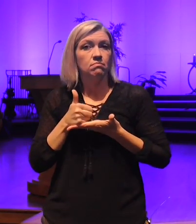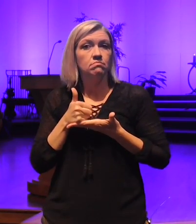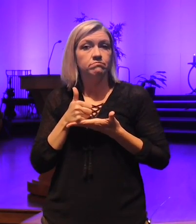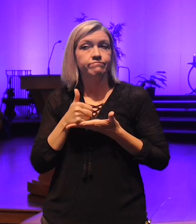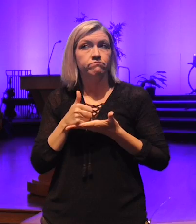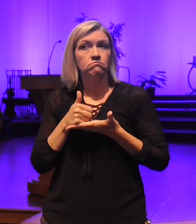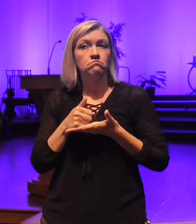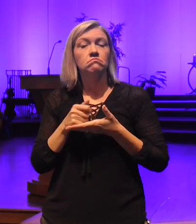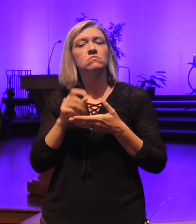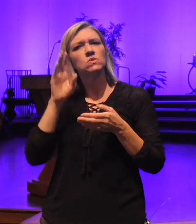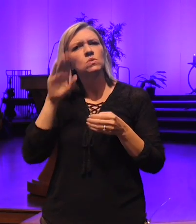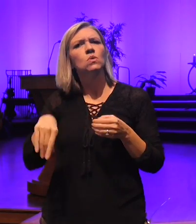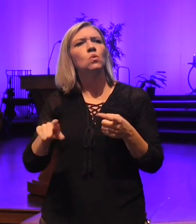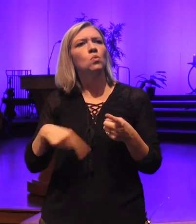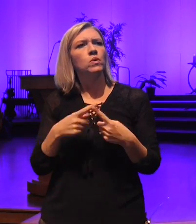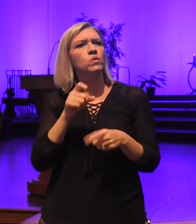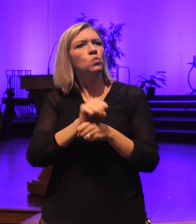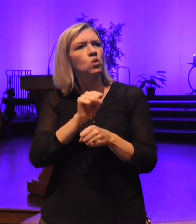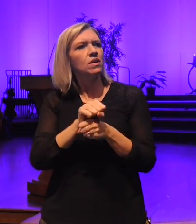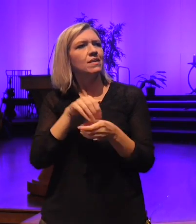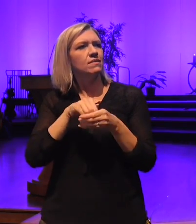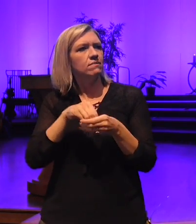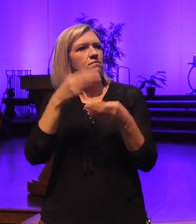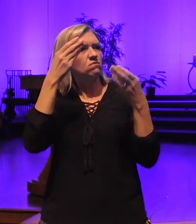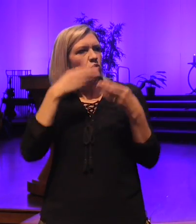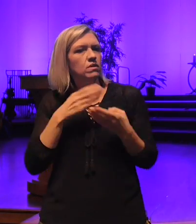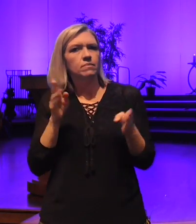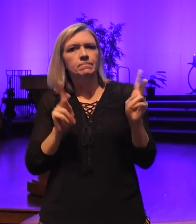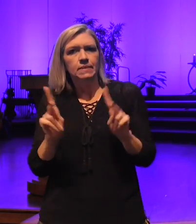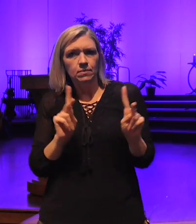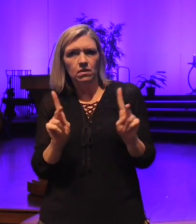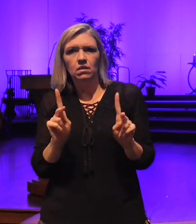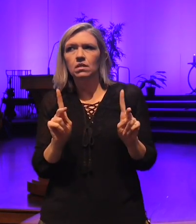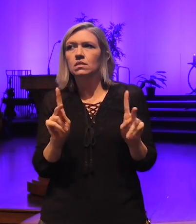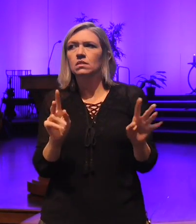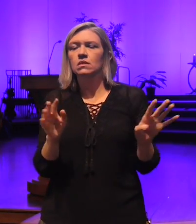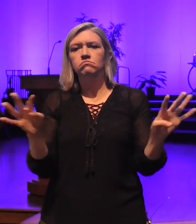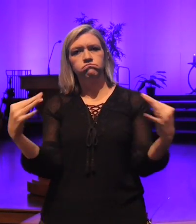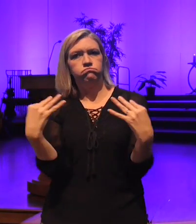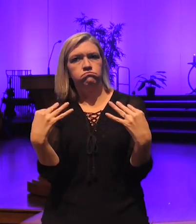en el ojo público eres propenso a recibir comunicaciones y